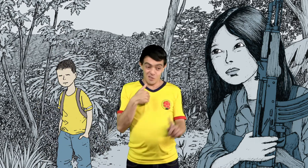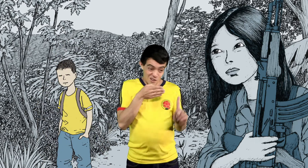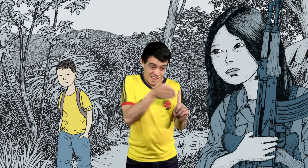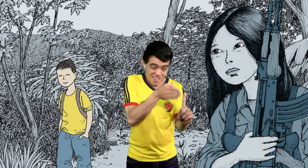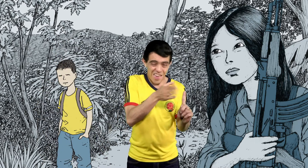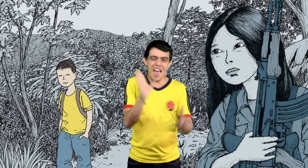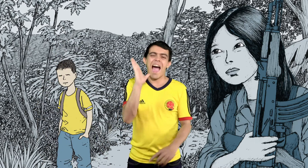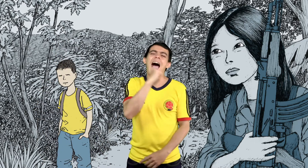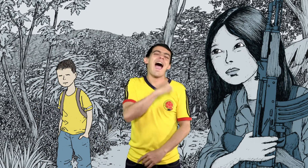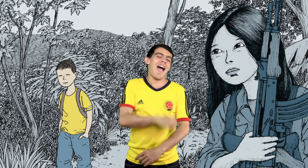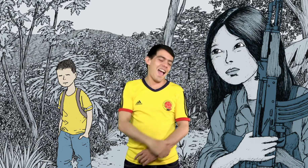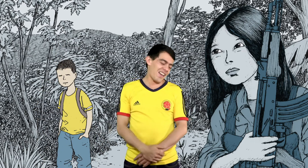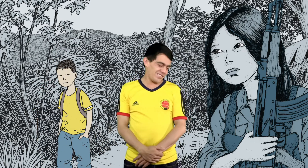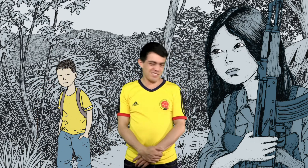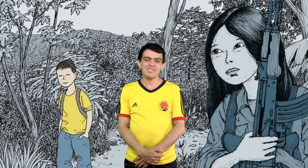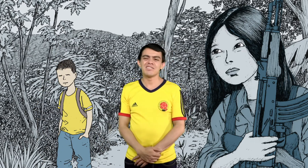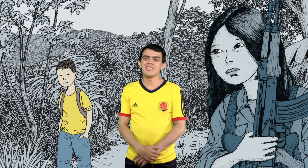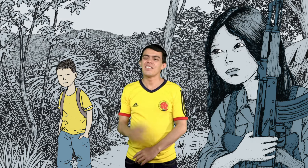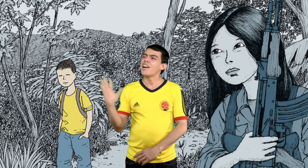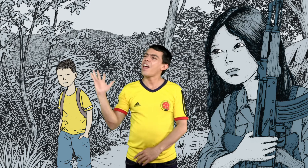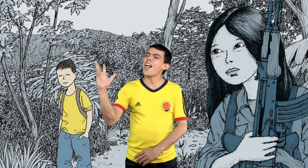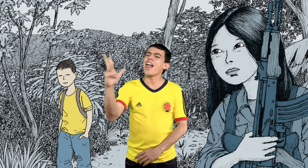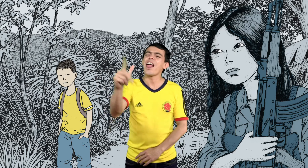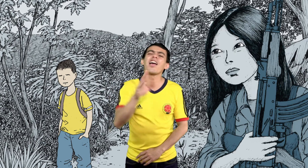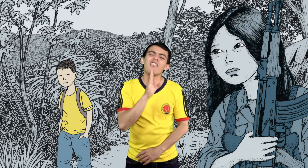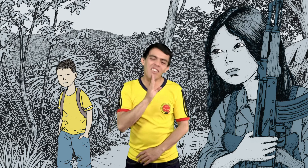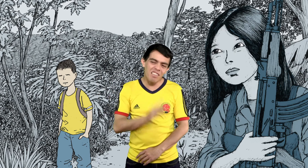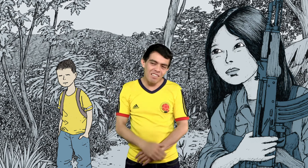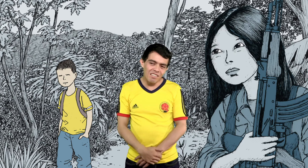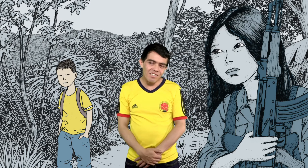¡Qué va! ¿Cuál enamorado? ¿Quién dijo eso?